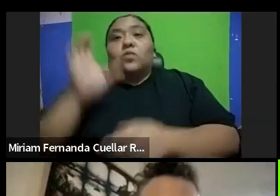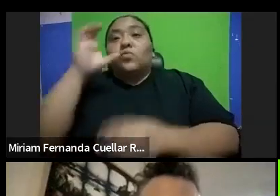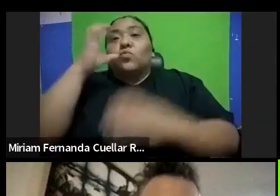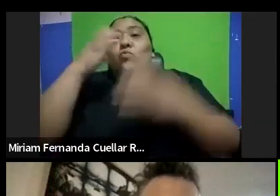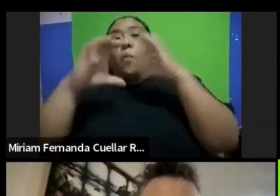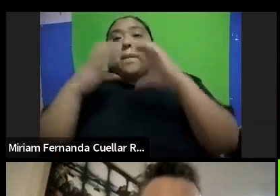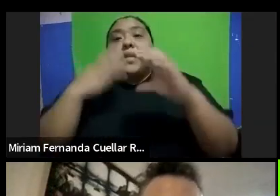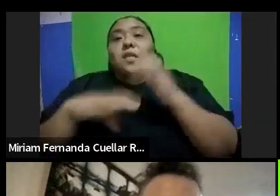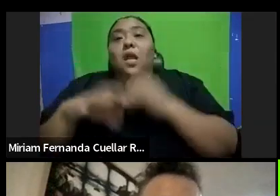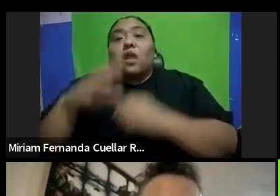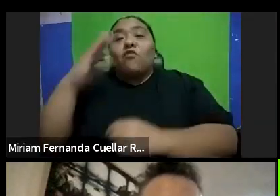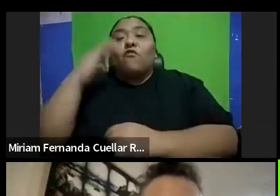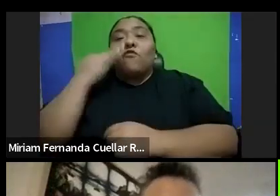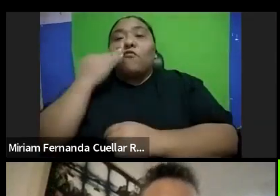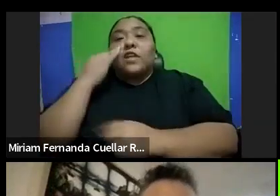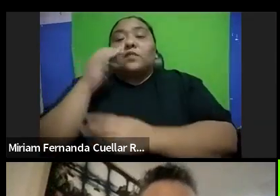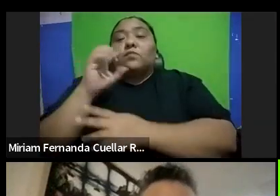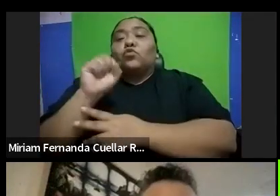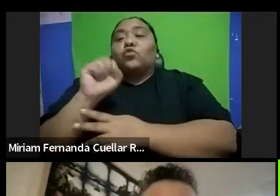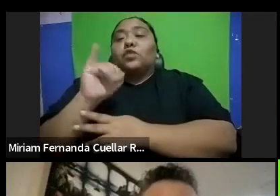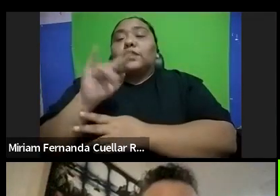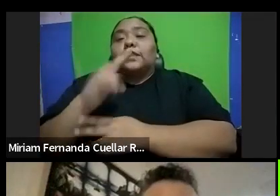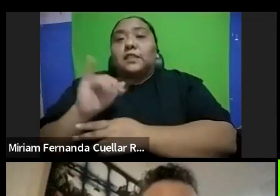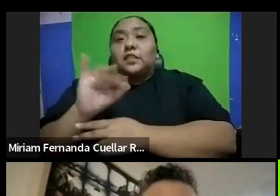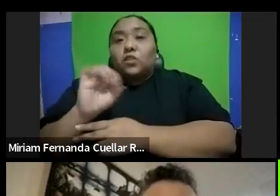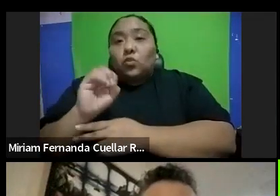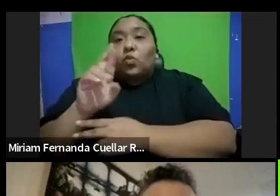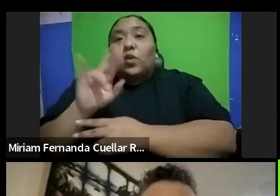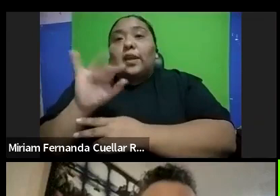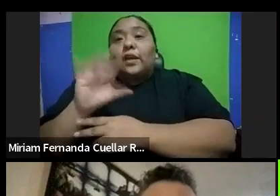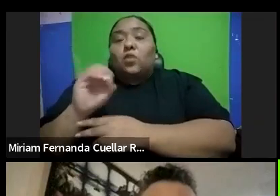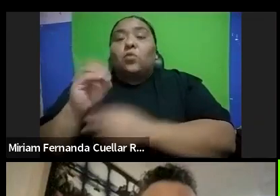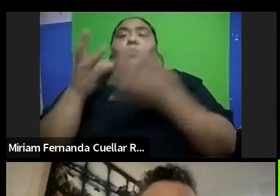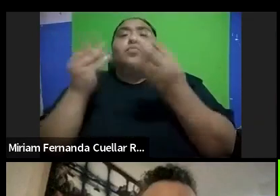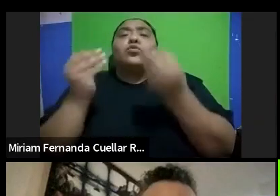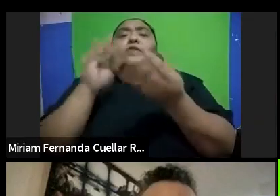Por su